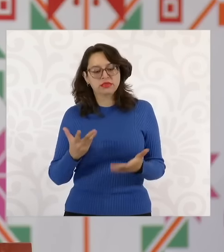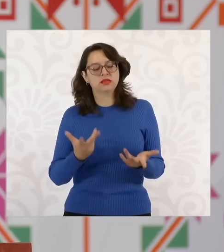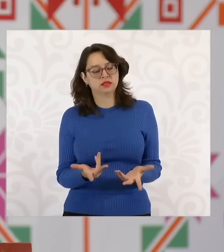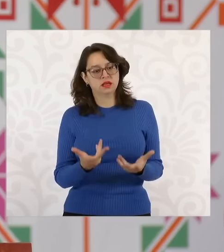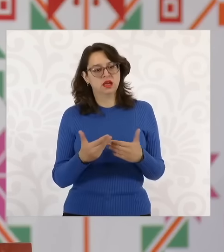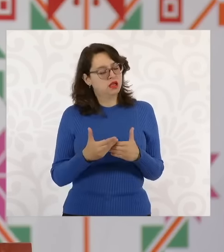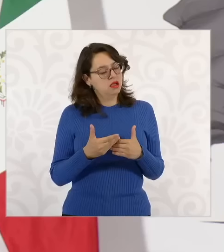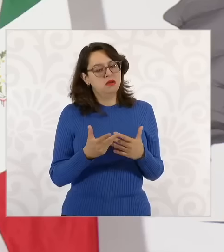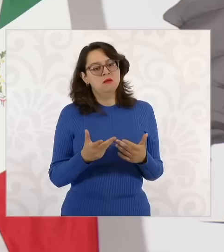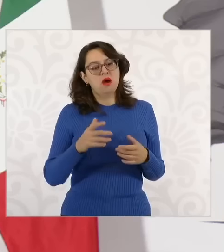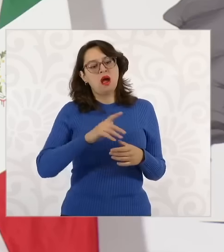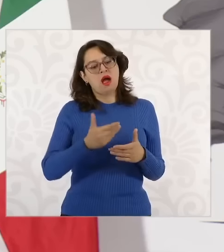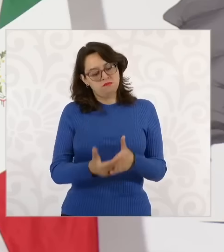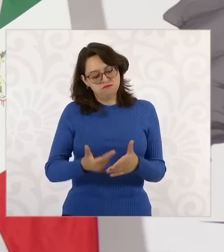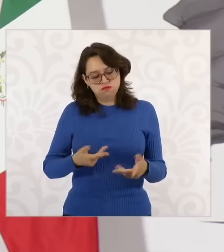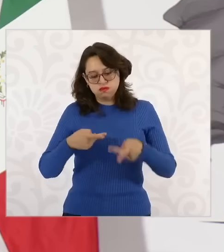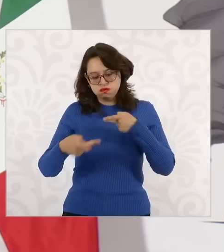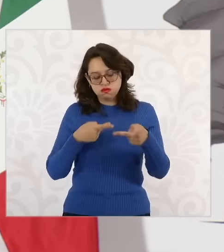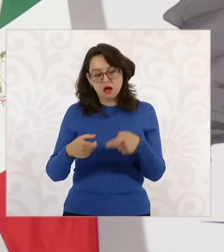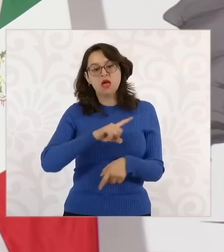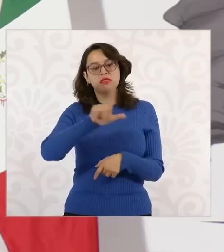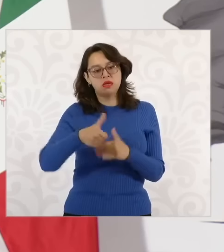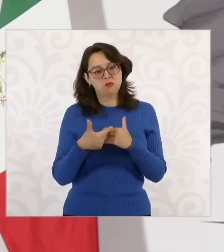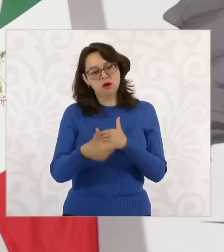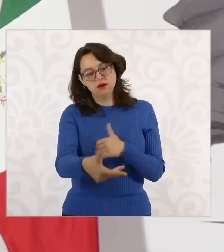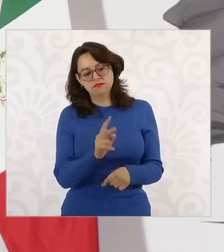en todos los detalles que podamos acelerarle para que sea una para que sea una construcción